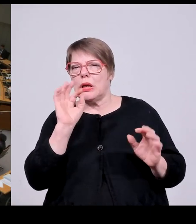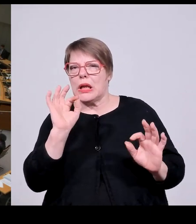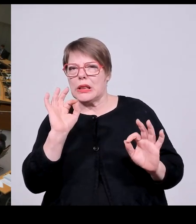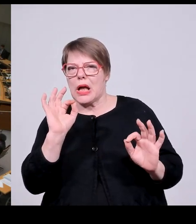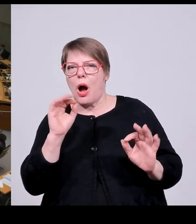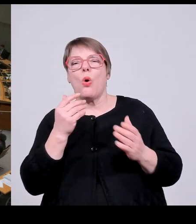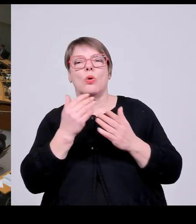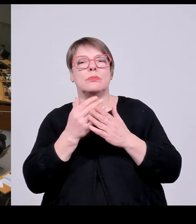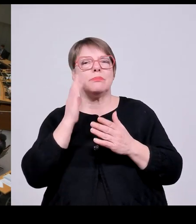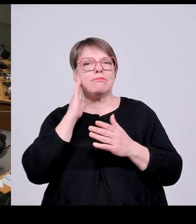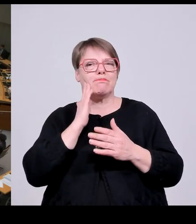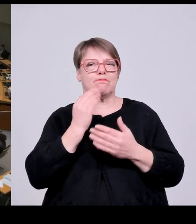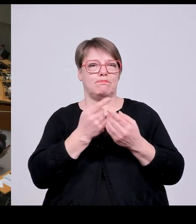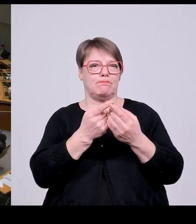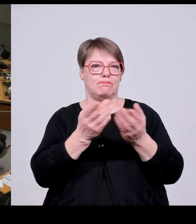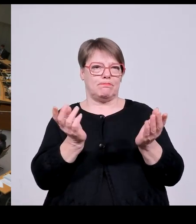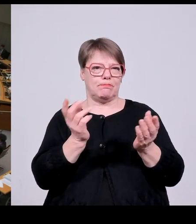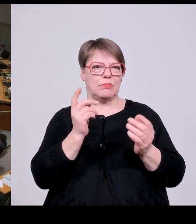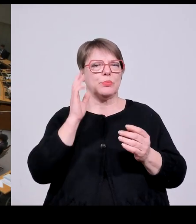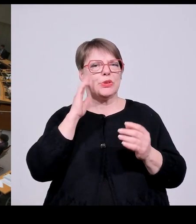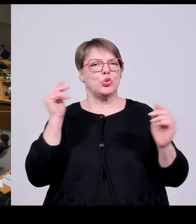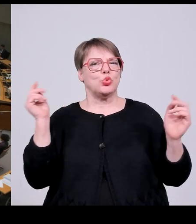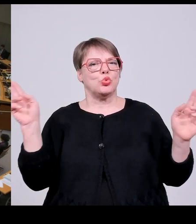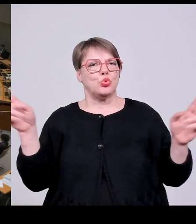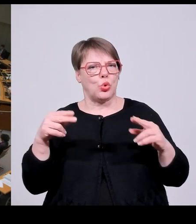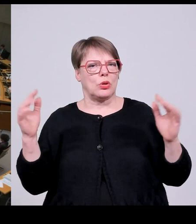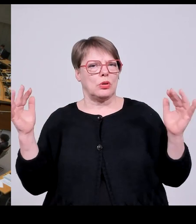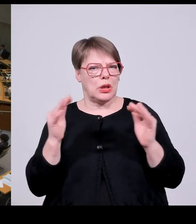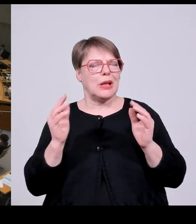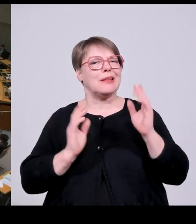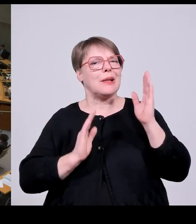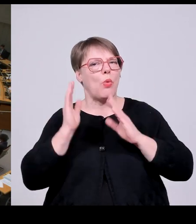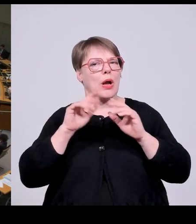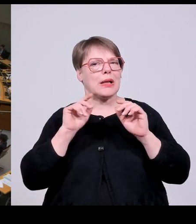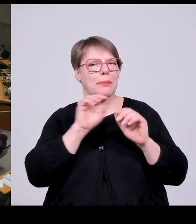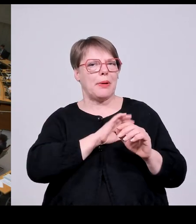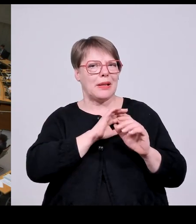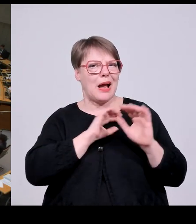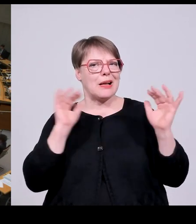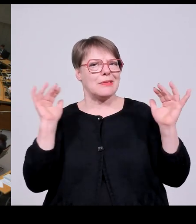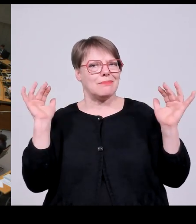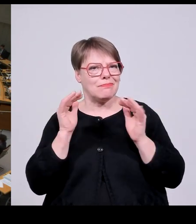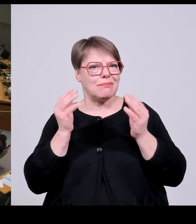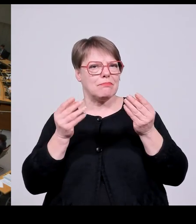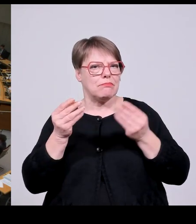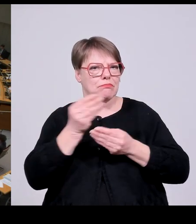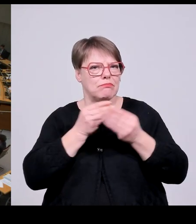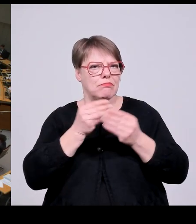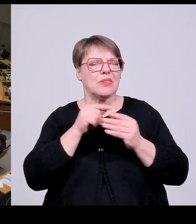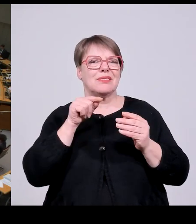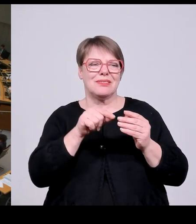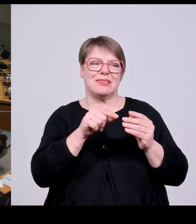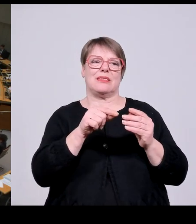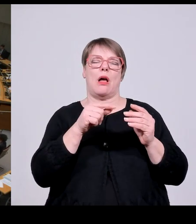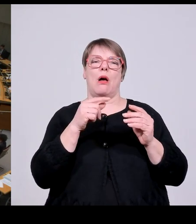Frau Präsidentin, meine Damen und Herren, es kann kein Zweifel bestehen, dass wir überhaupt heute hier sind und über diese Frage